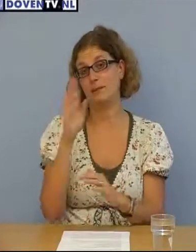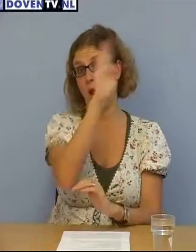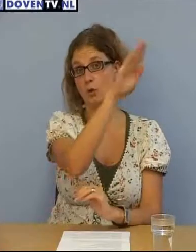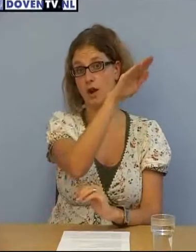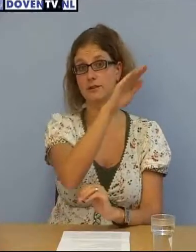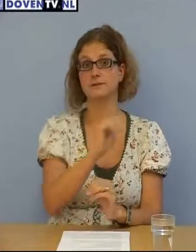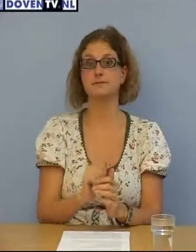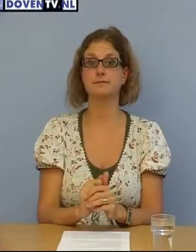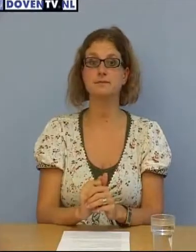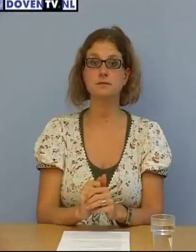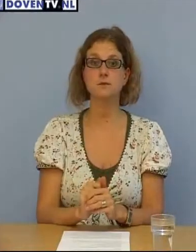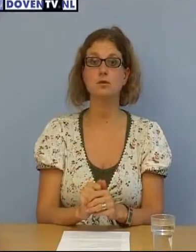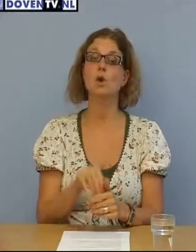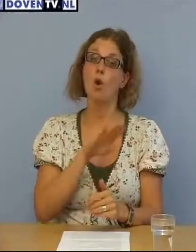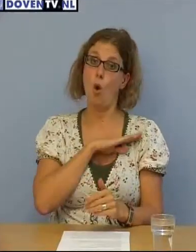en in het buitenland.